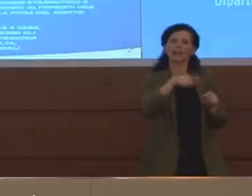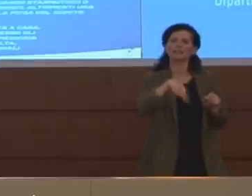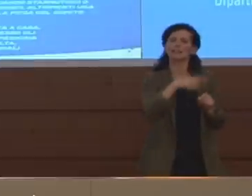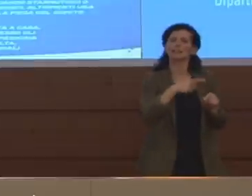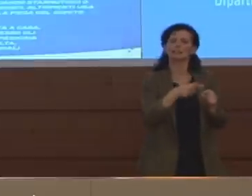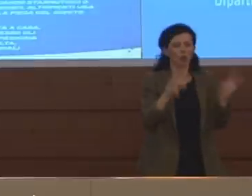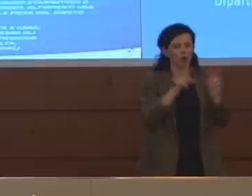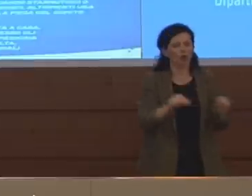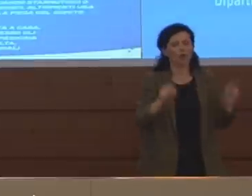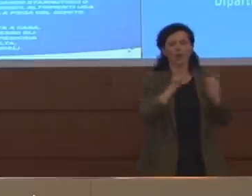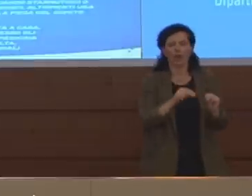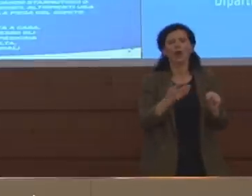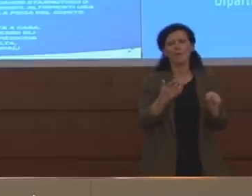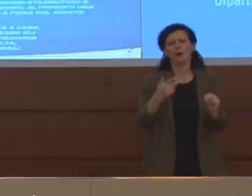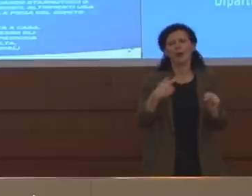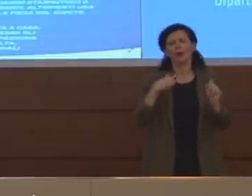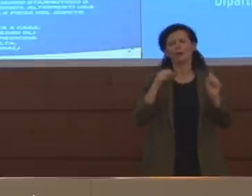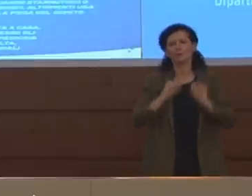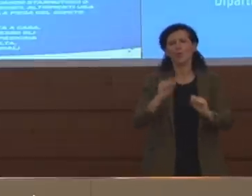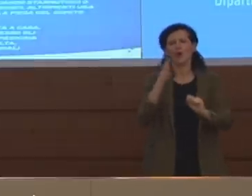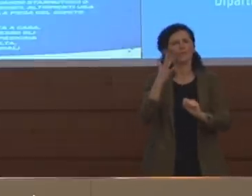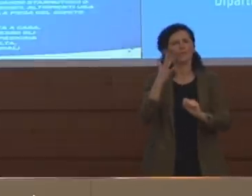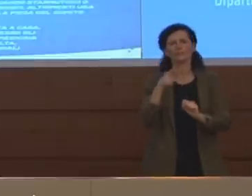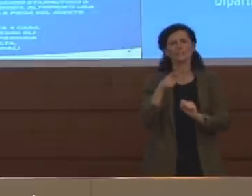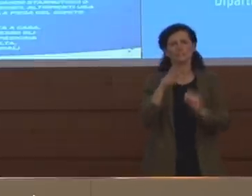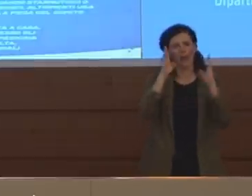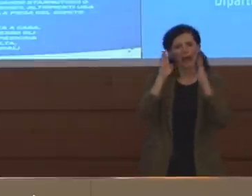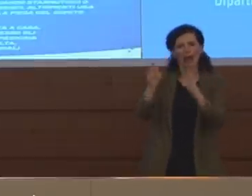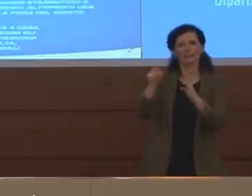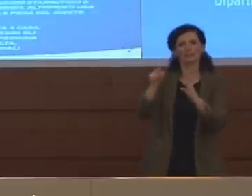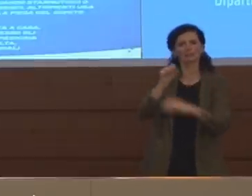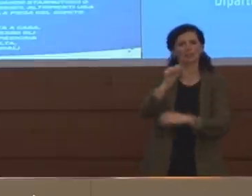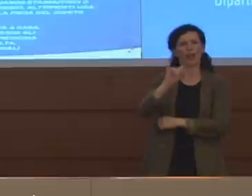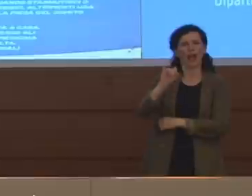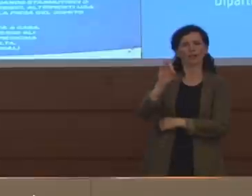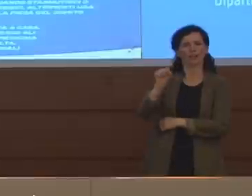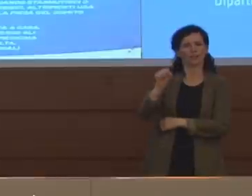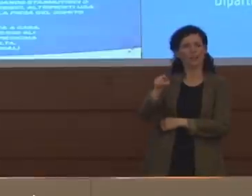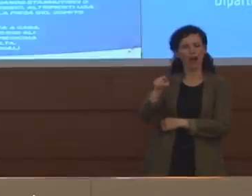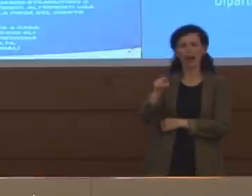abbastanza il ruolo che l'Agenzia Italiana del Farmaco ha svolto.